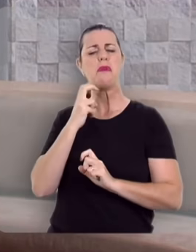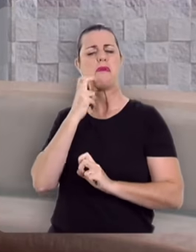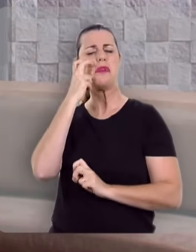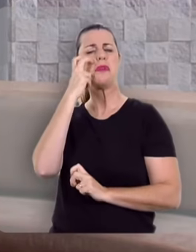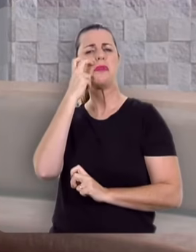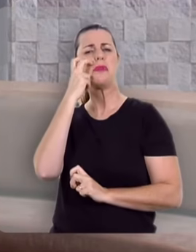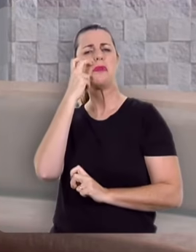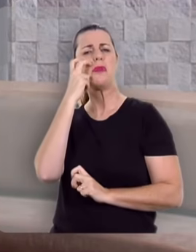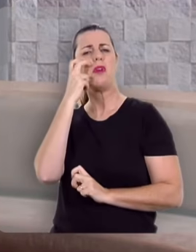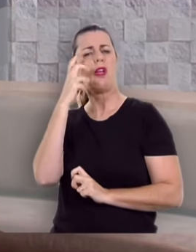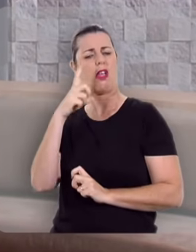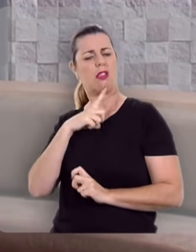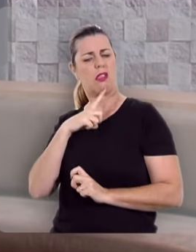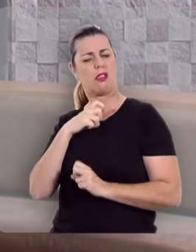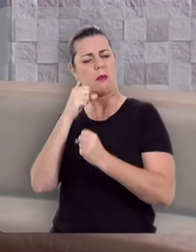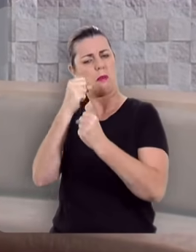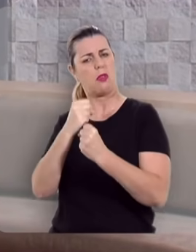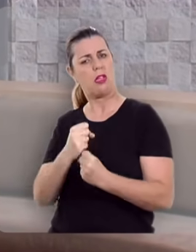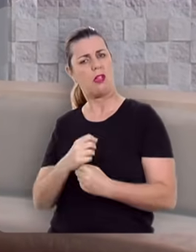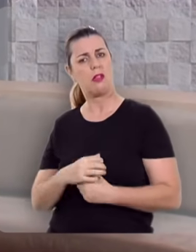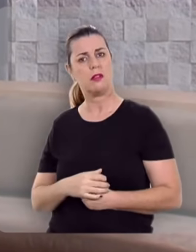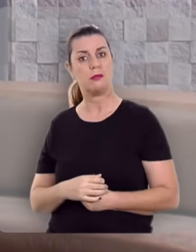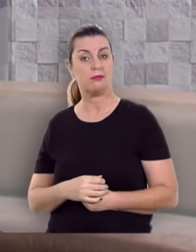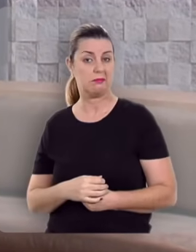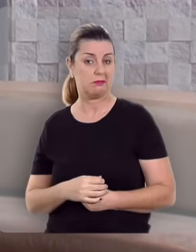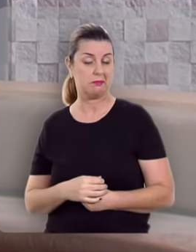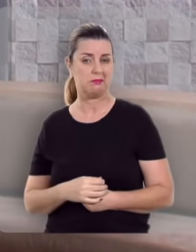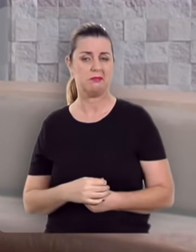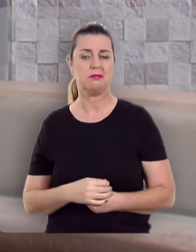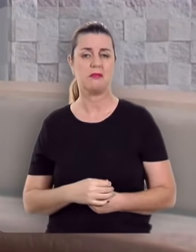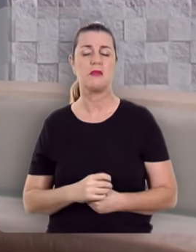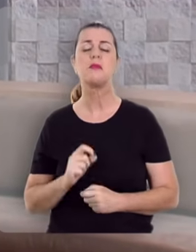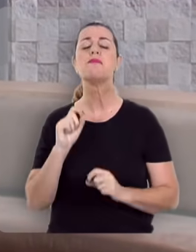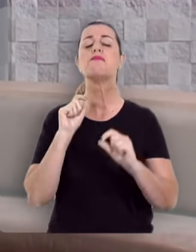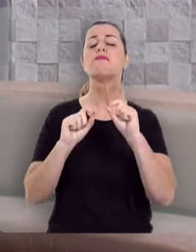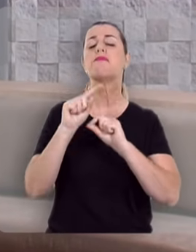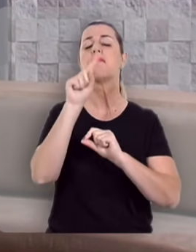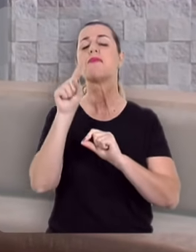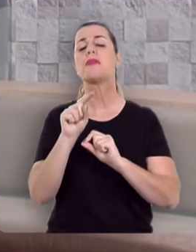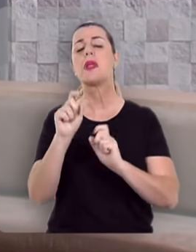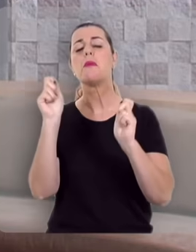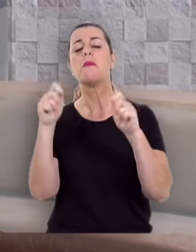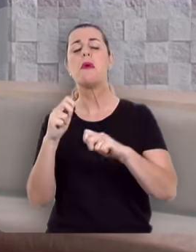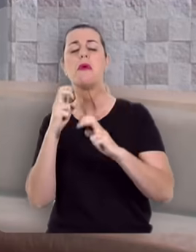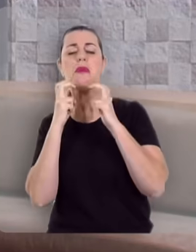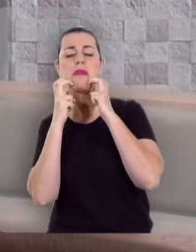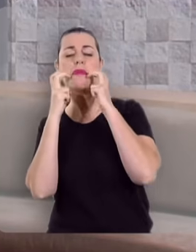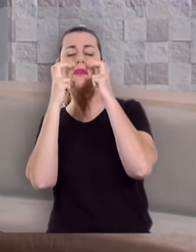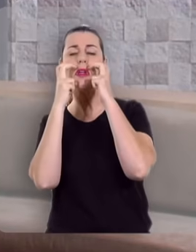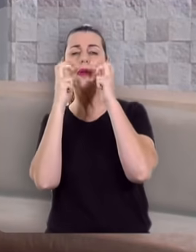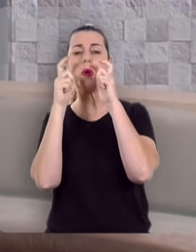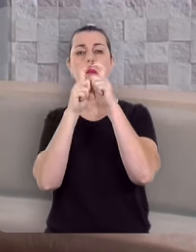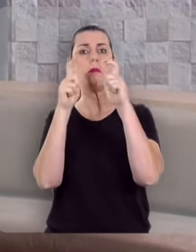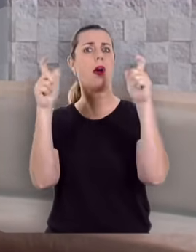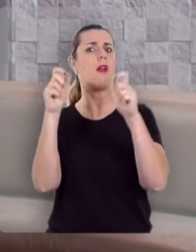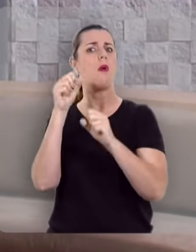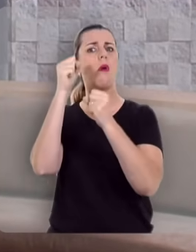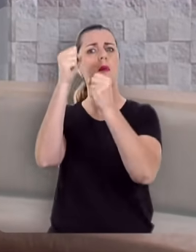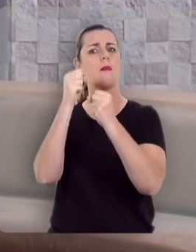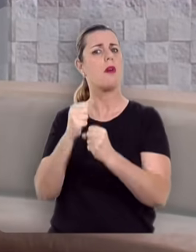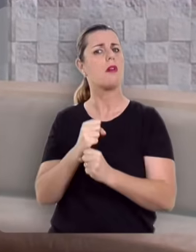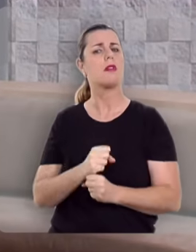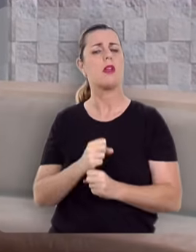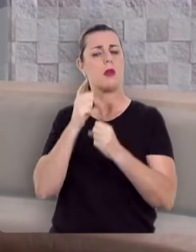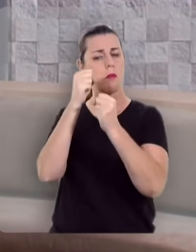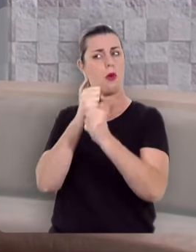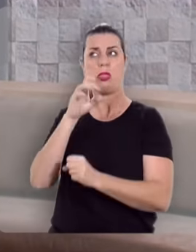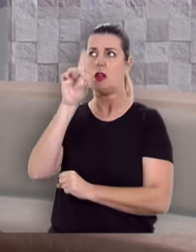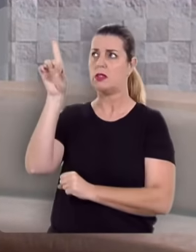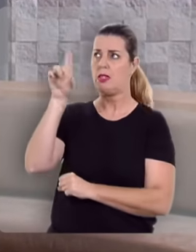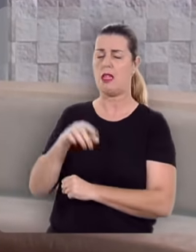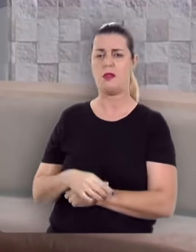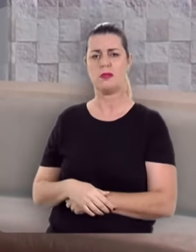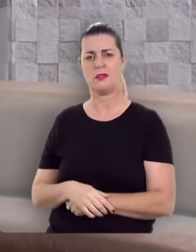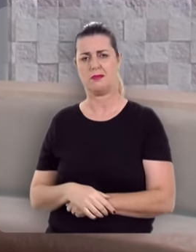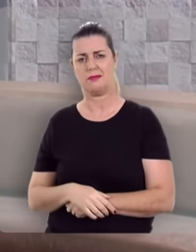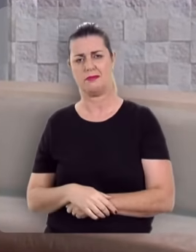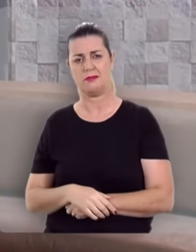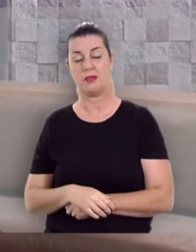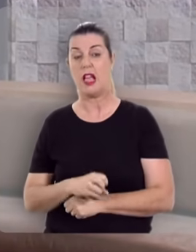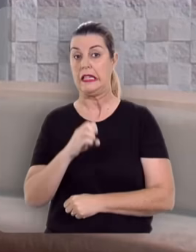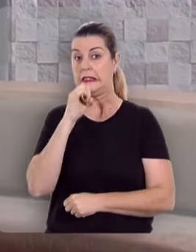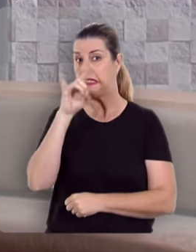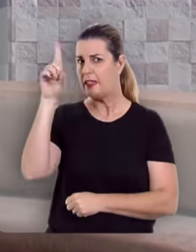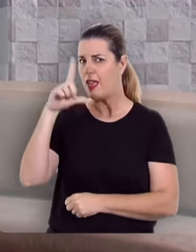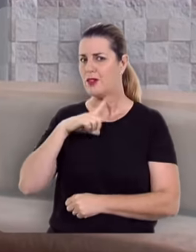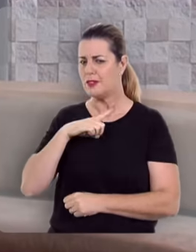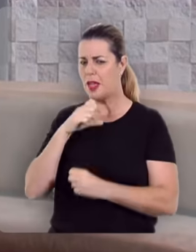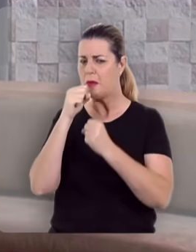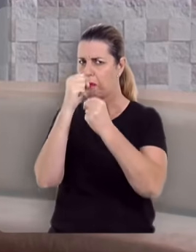de poder e oque poderia se envergonhar do máximo poder o poder de Deus Se Deus é onipotente deu Zé